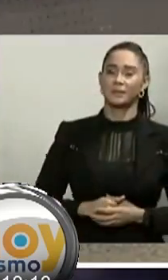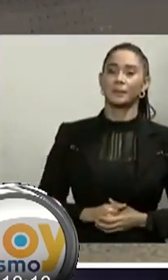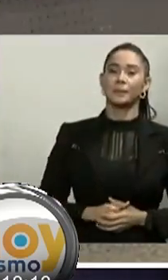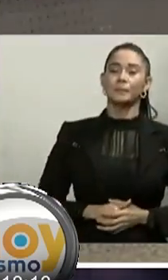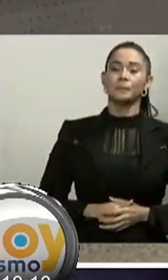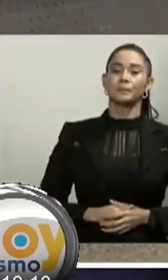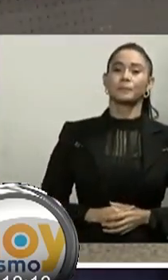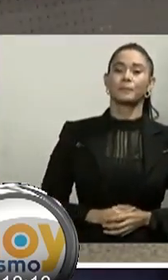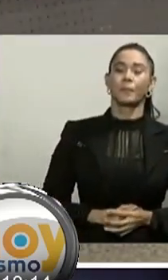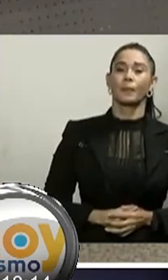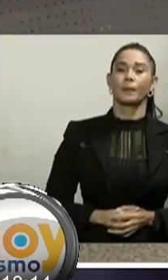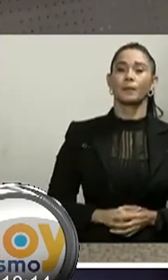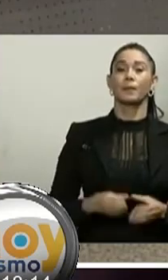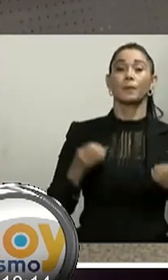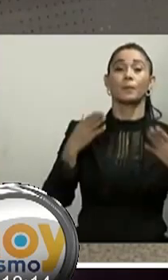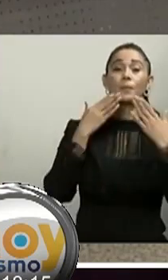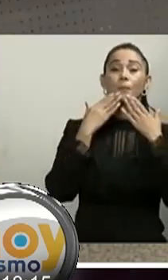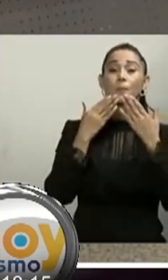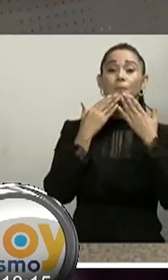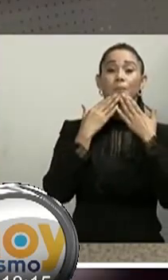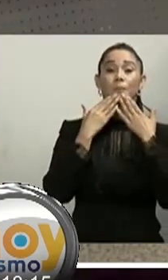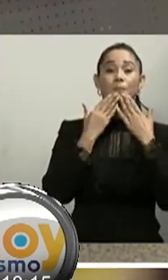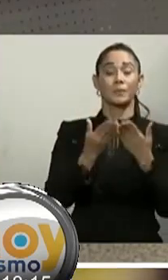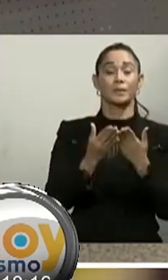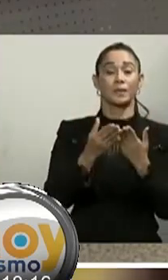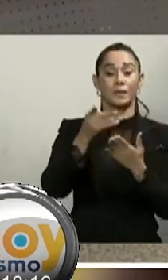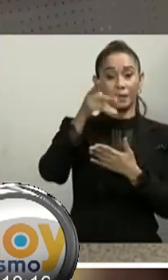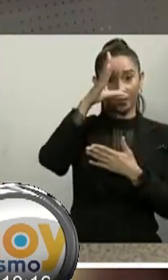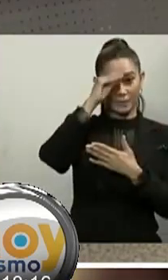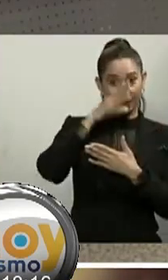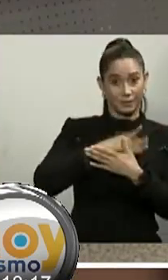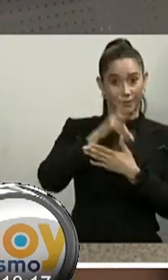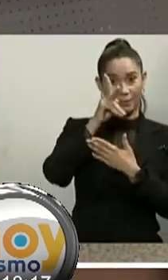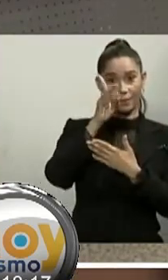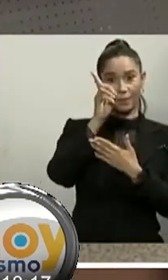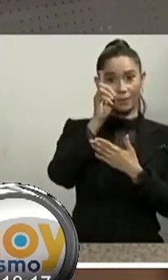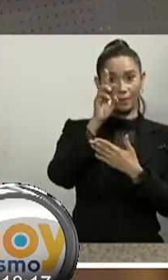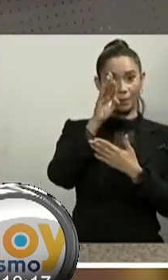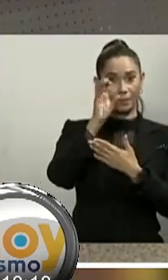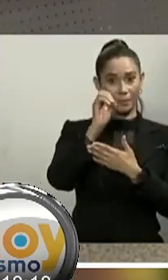un tema lento lo ve usted como política como fuese gobierno que hiciera esto yo lo iba a